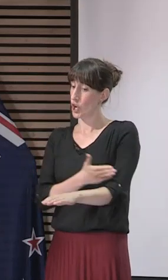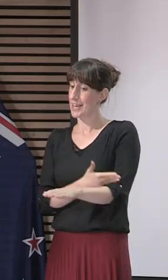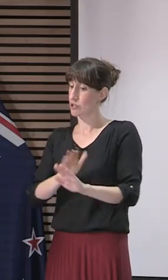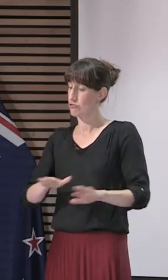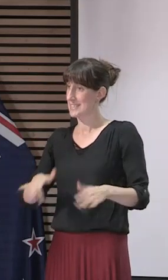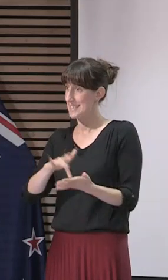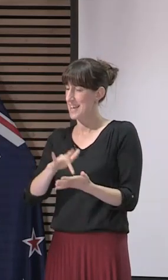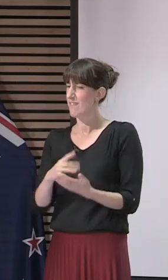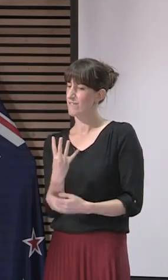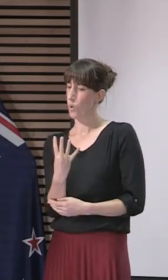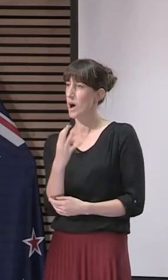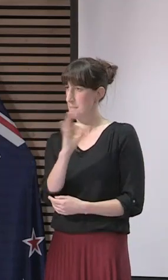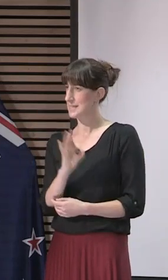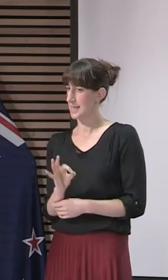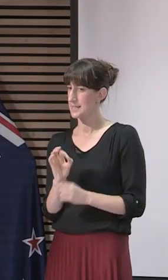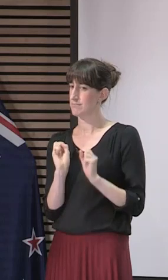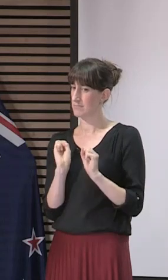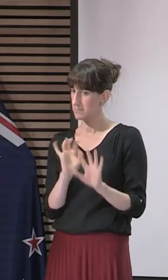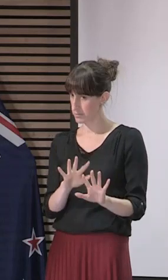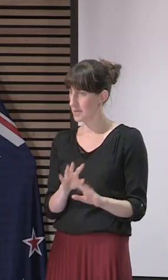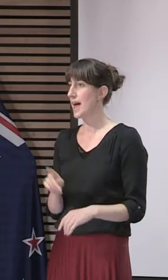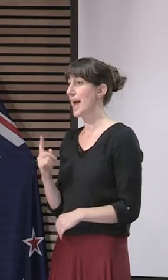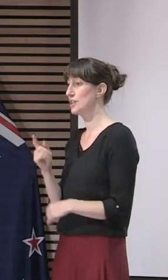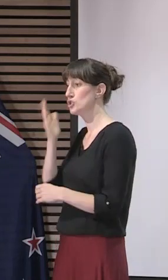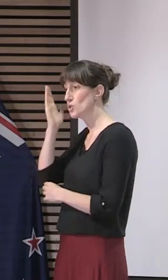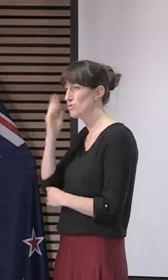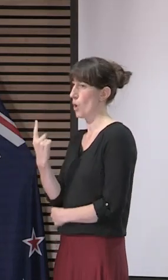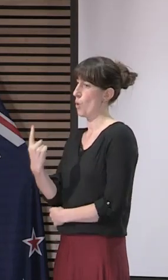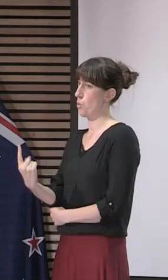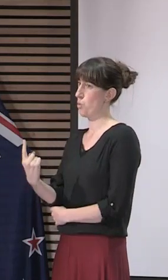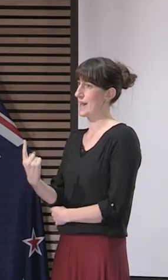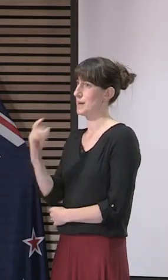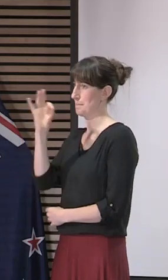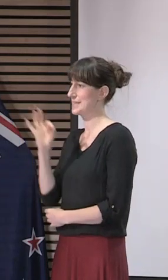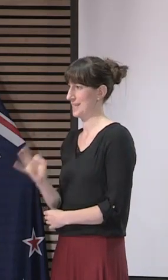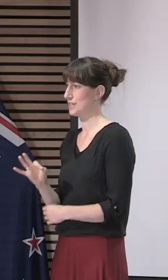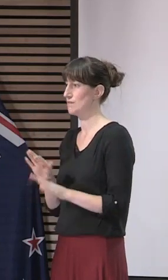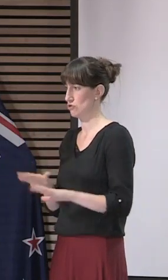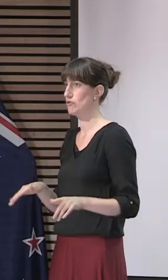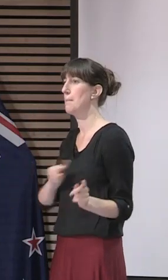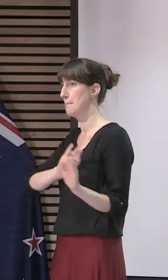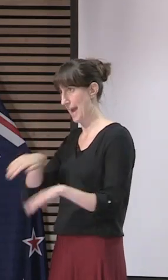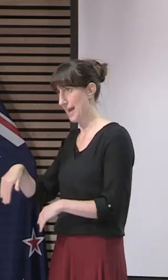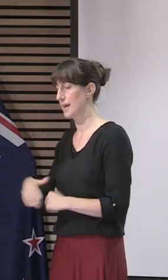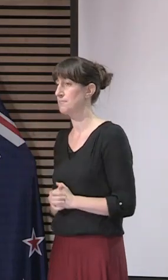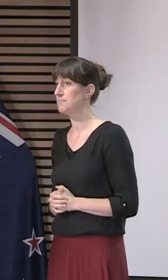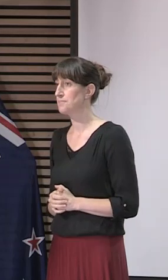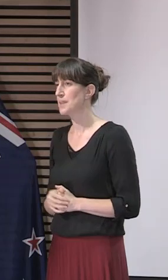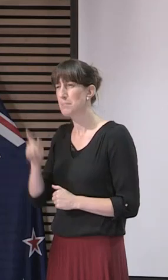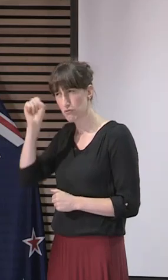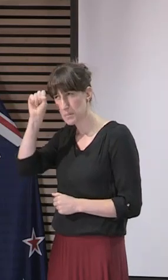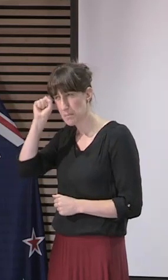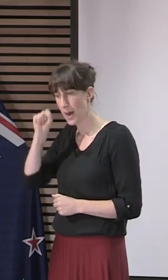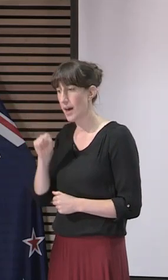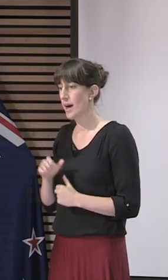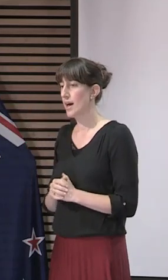ako mo nga tau, 11,846 kei te